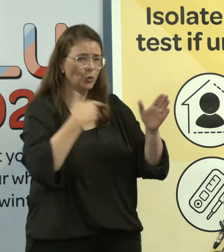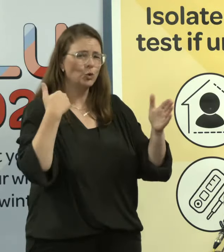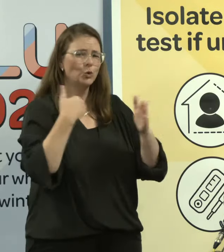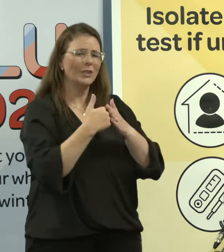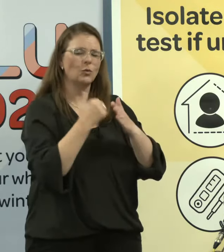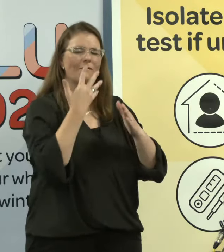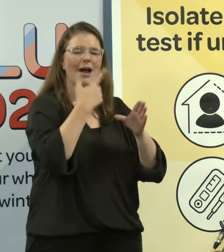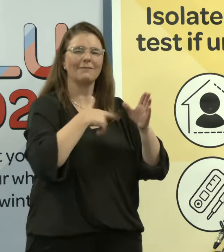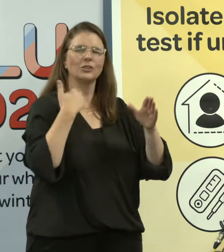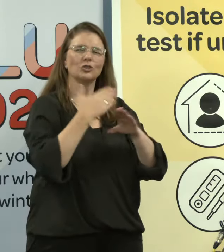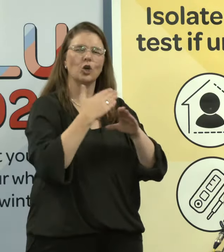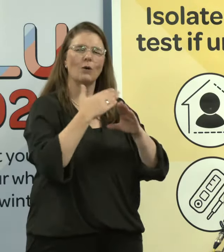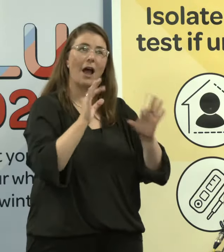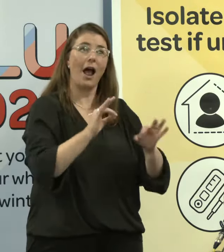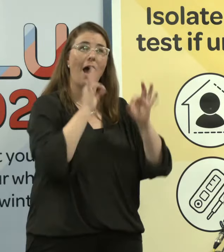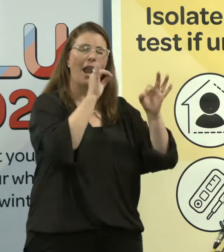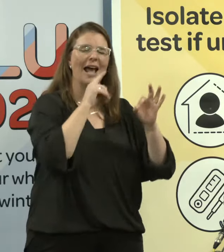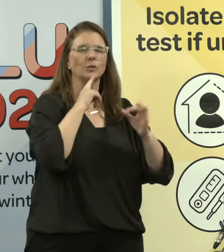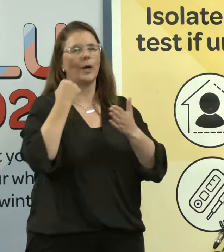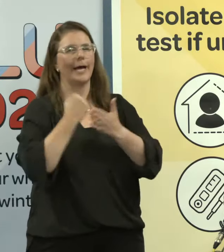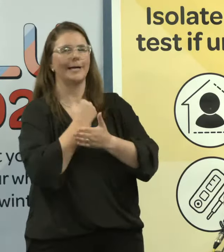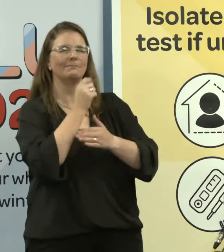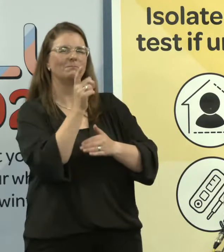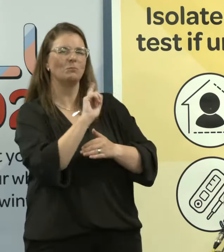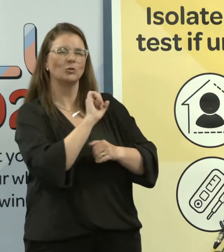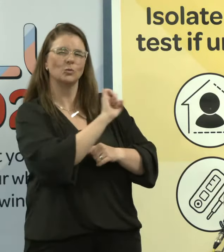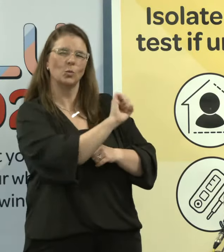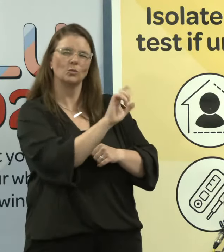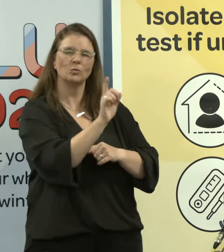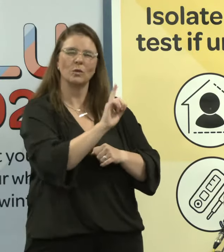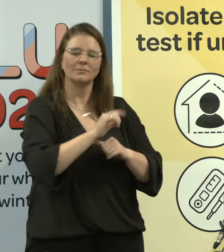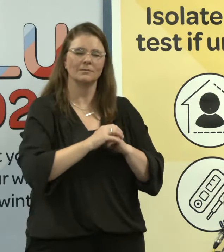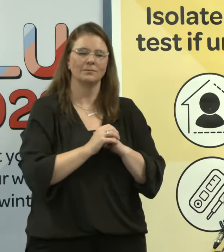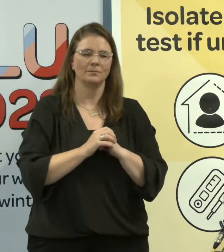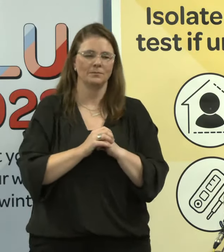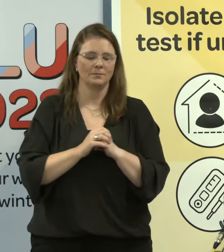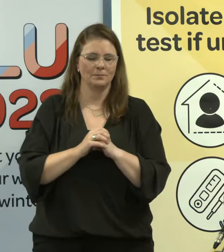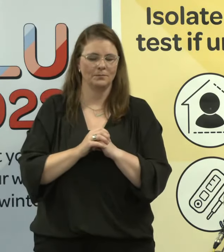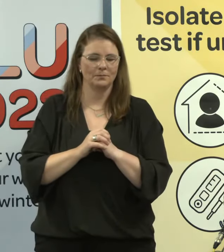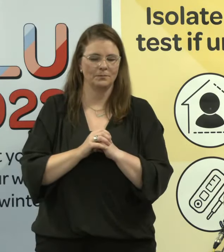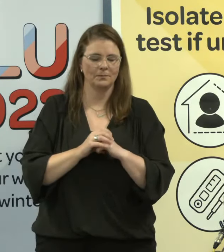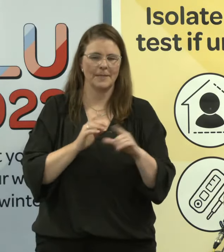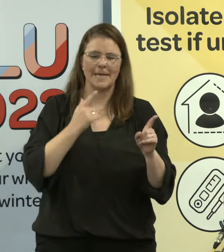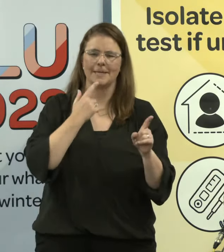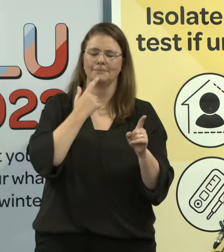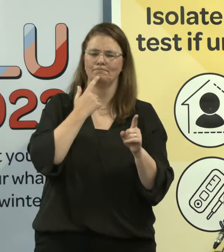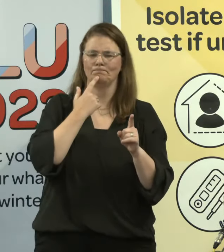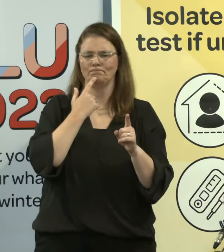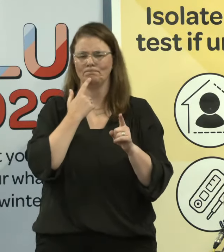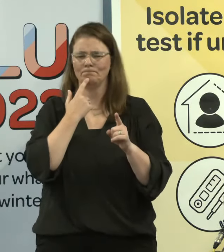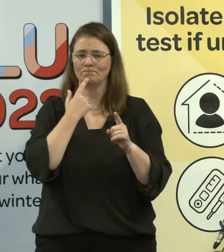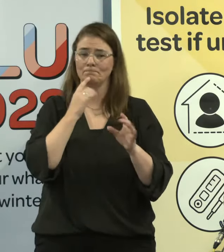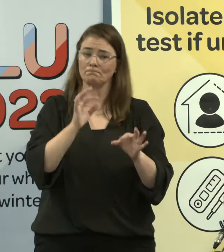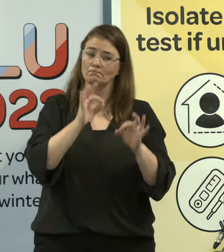ana mea nui i roto nga tau e rua kua taha ake nei. He aha mo koe?